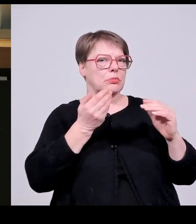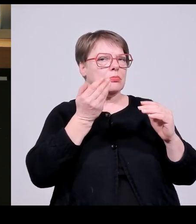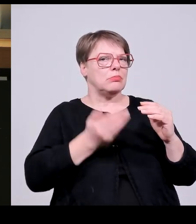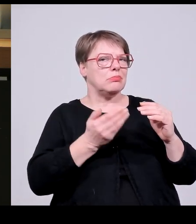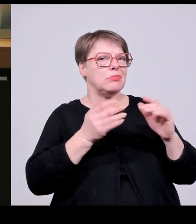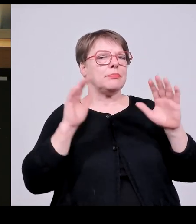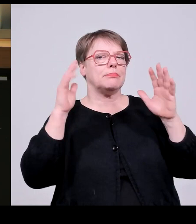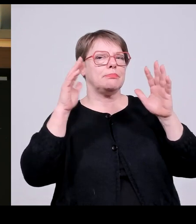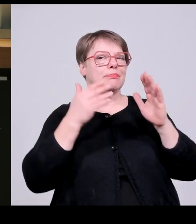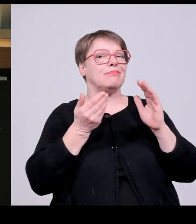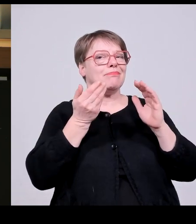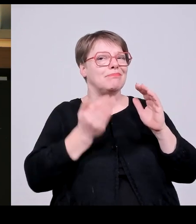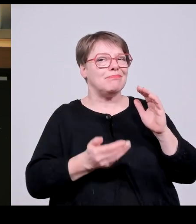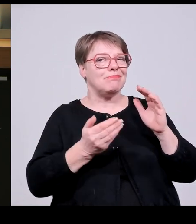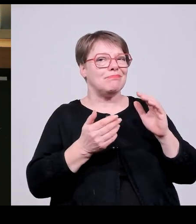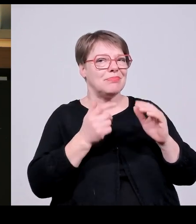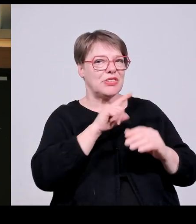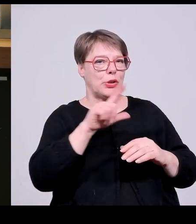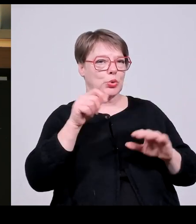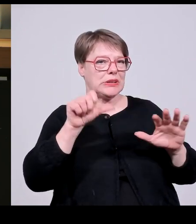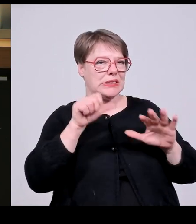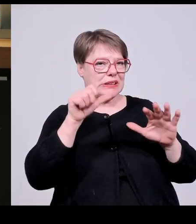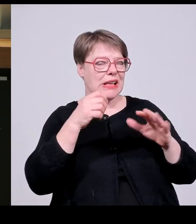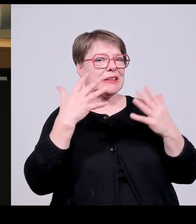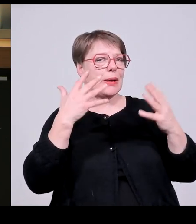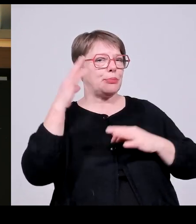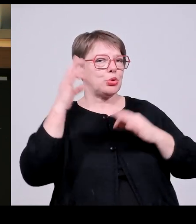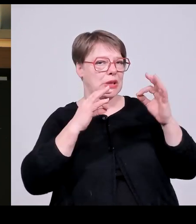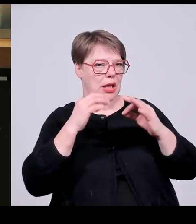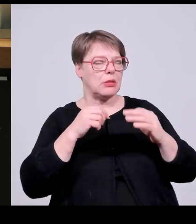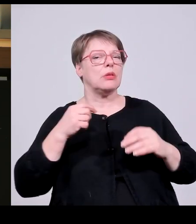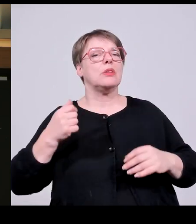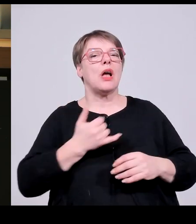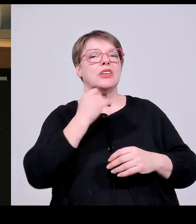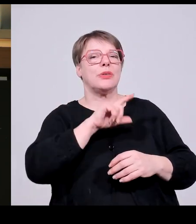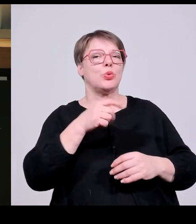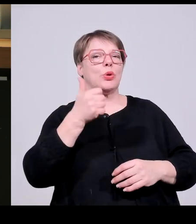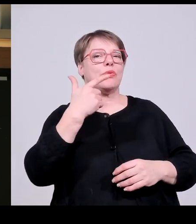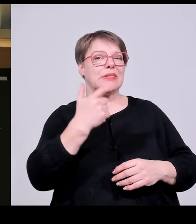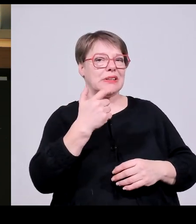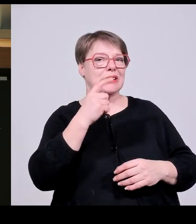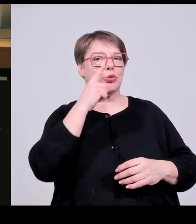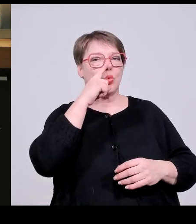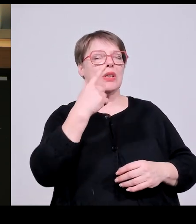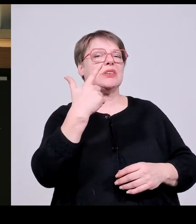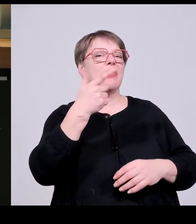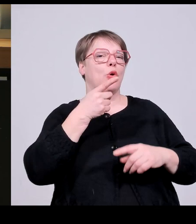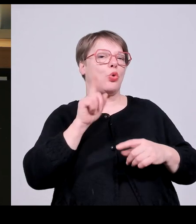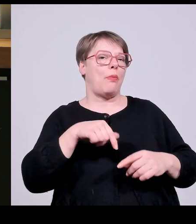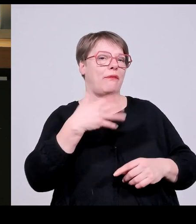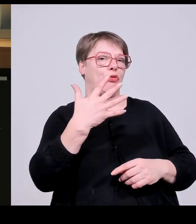zweite Kind in den unteren Besoldungsgruppen A fünf bis A acht und für alle ab dem dritten Kind. Dazu kommt